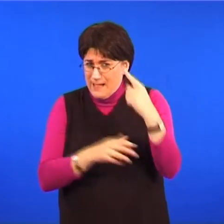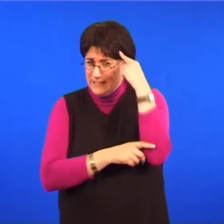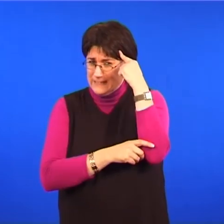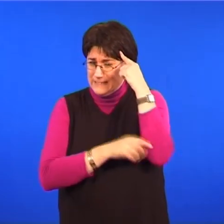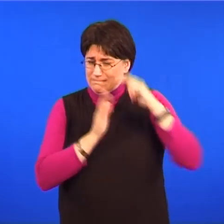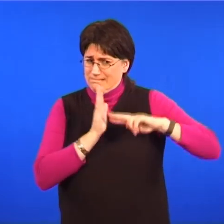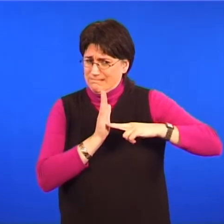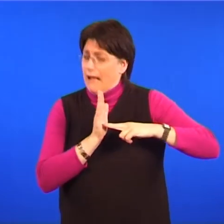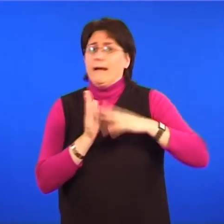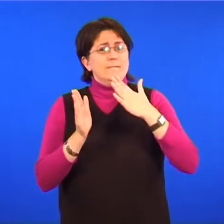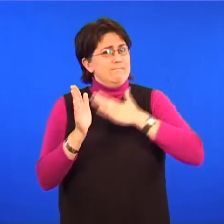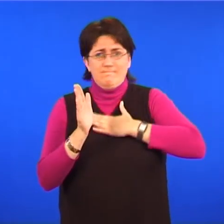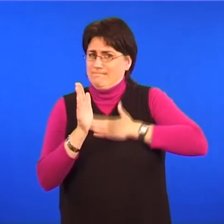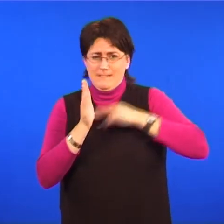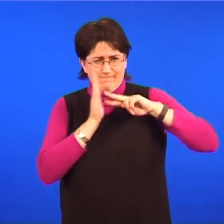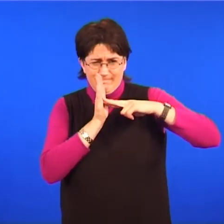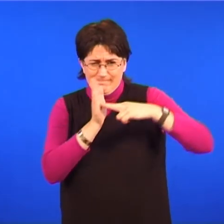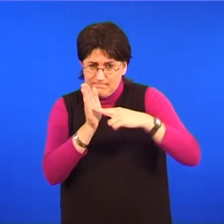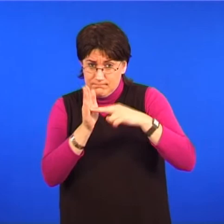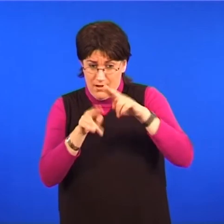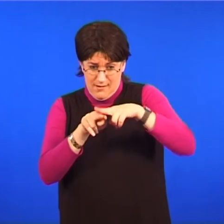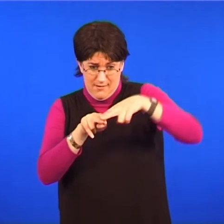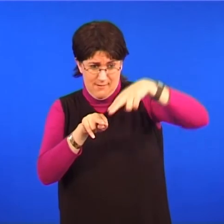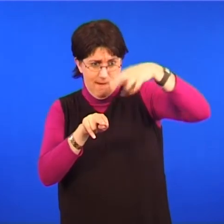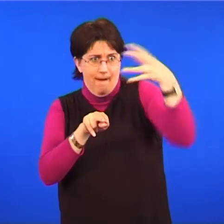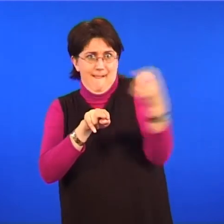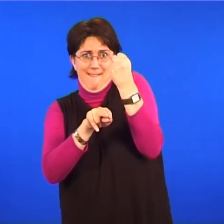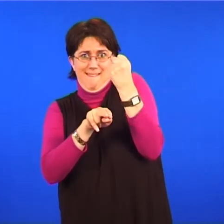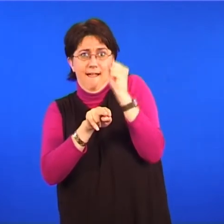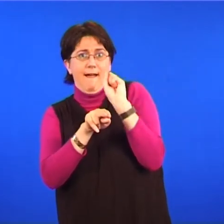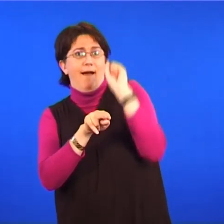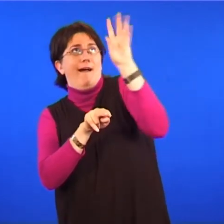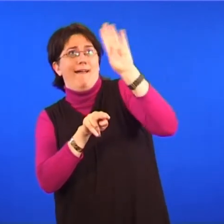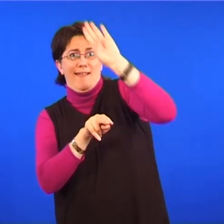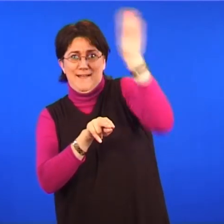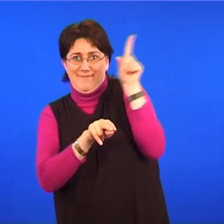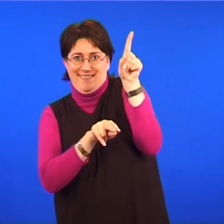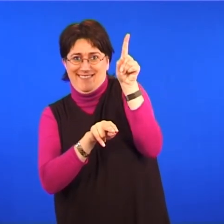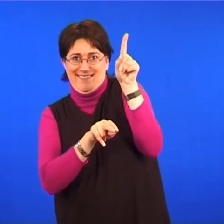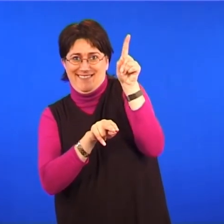Hún hugsaði því með sér að það væri ráðlegast hún reyndi sjálf að koma sál bónda síns á framfæri.